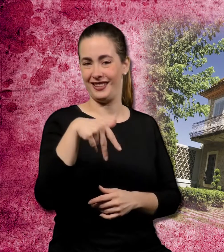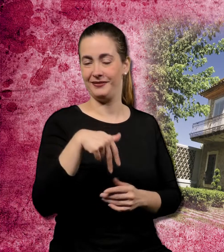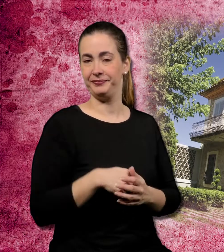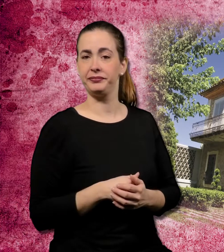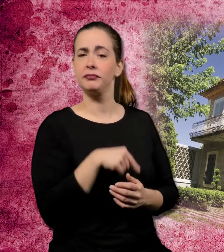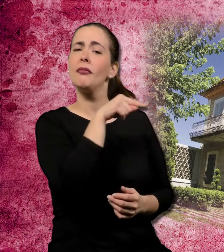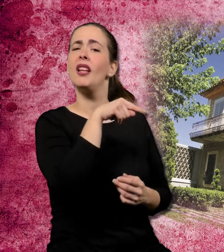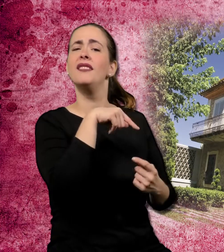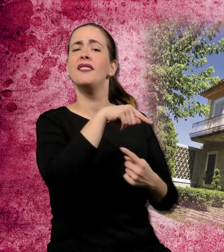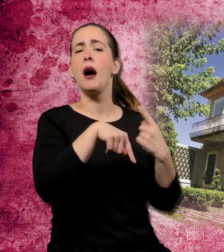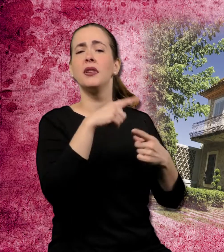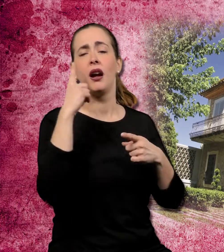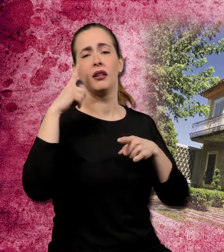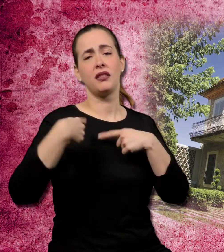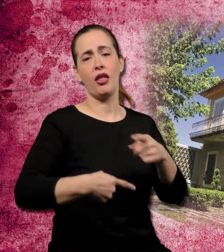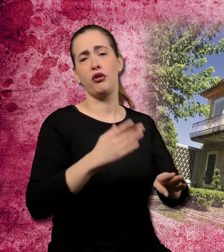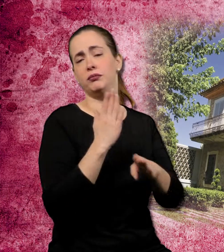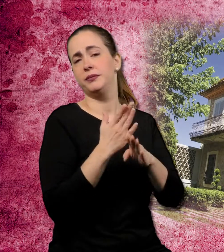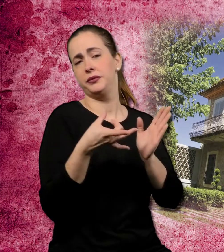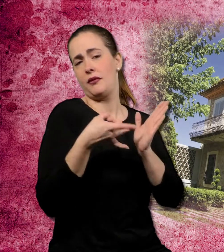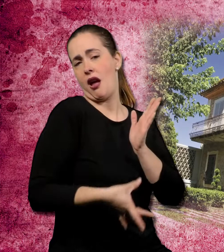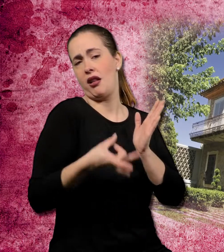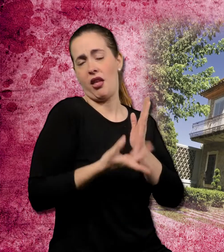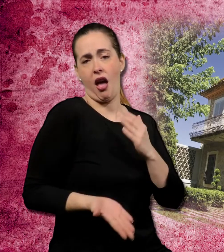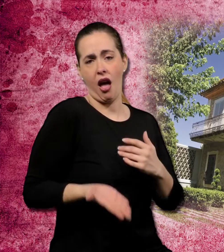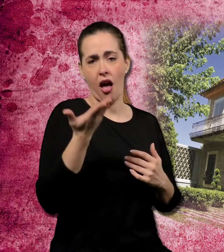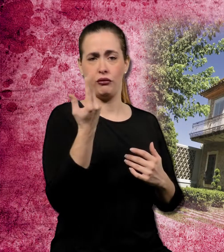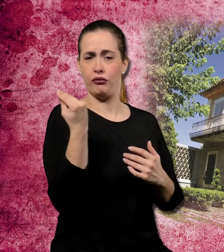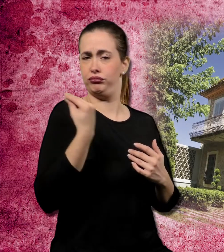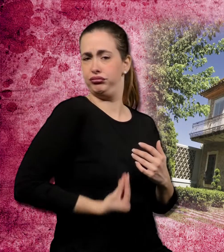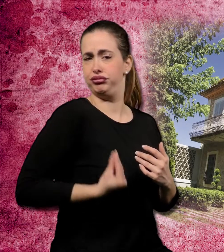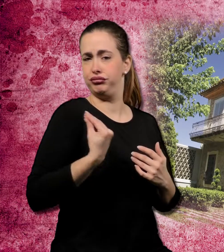han aconseguit situar-lo en els nivells més alts de qualitat i satisfacció.